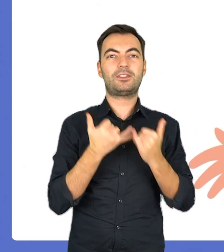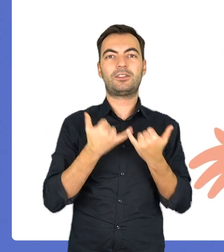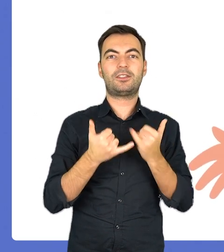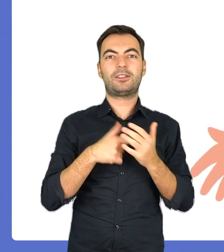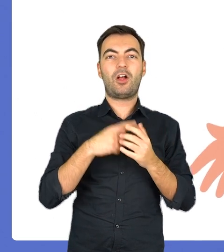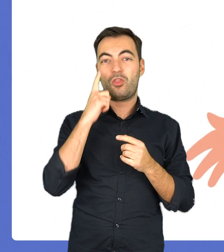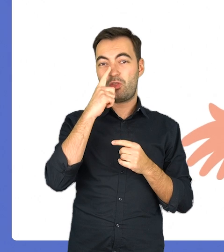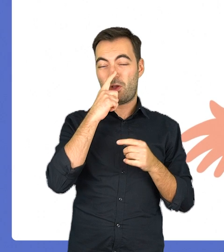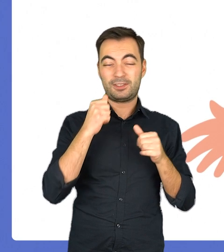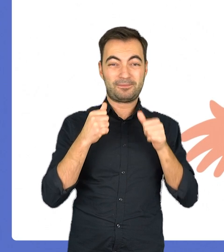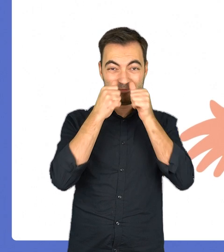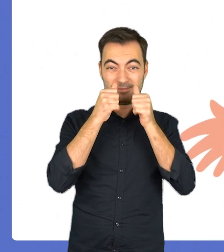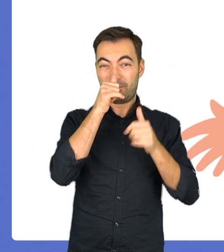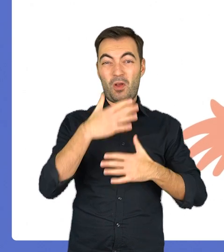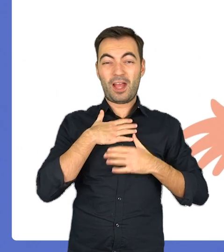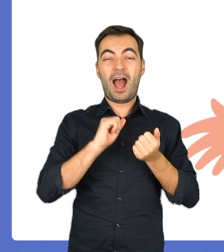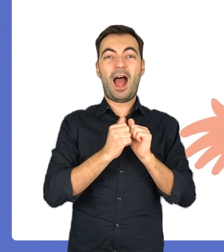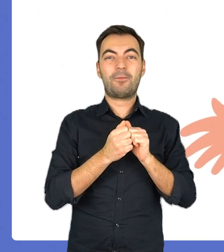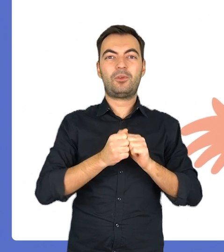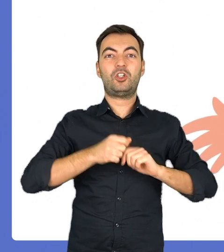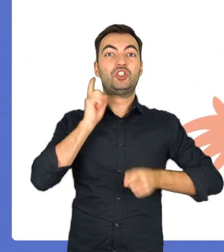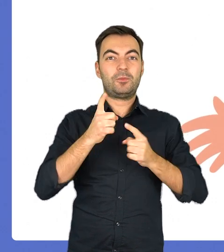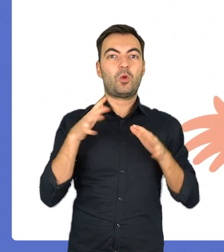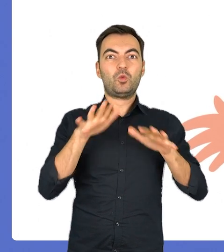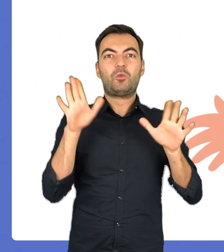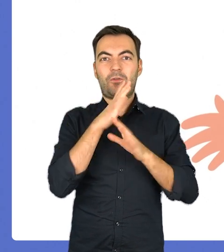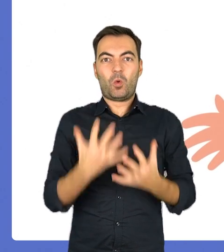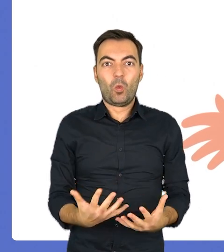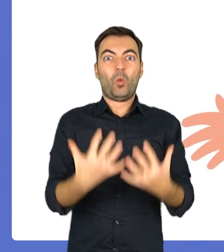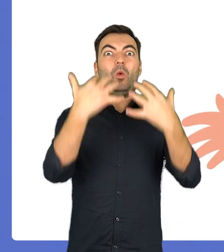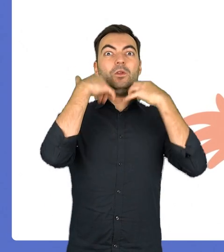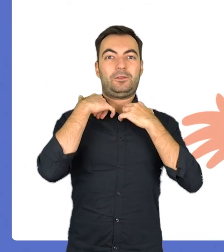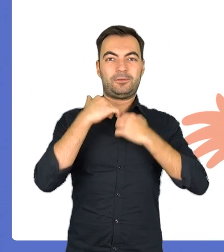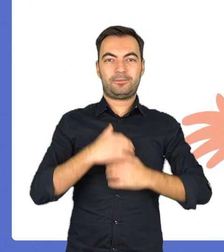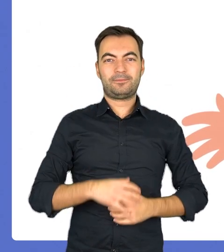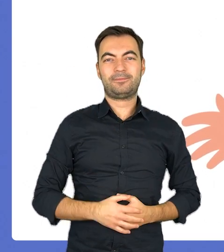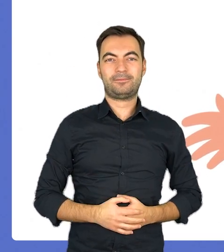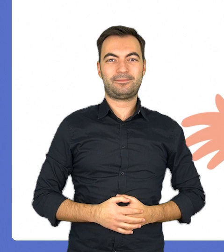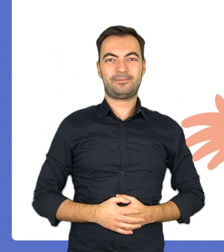gdy mamy zatkany nos albo gdy potrzebujemy szybko zaczerpnąć większą porcję powietrza.